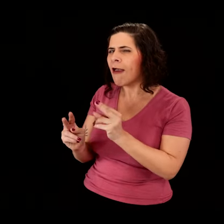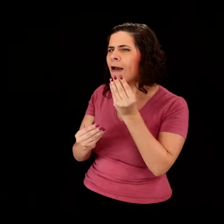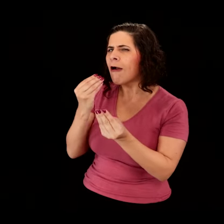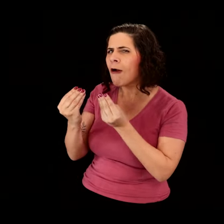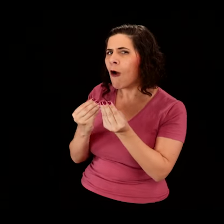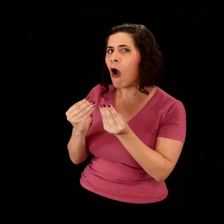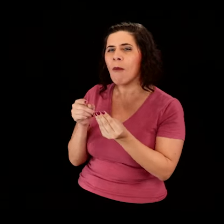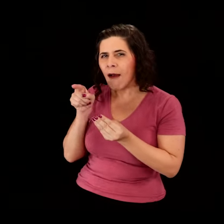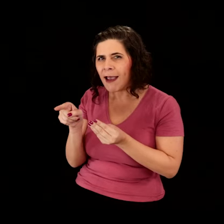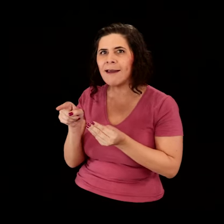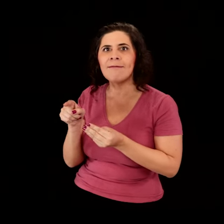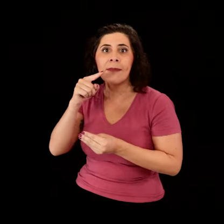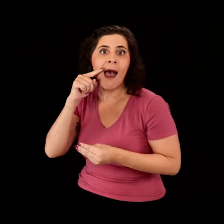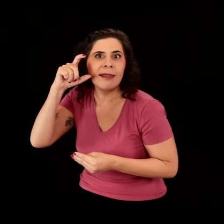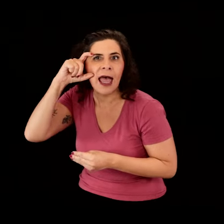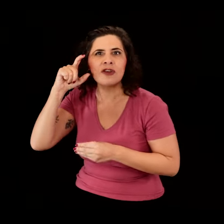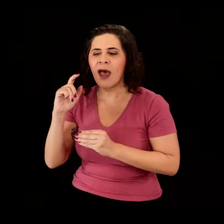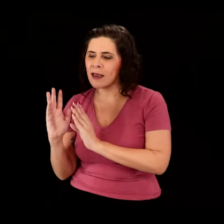em como isso vai atravessando o tempo,